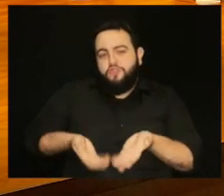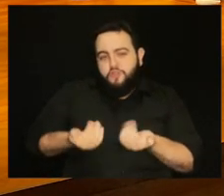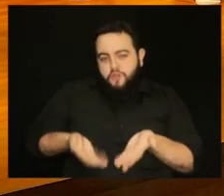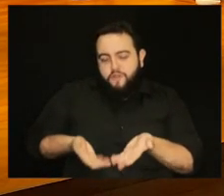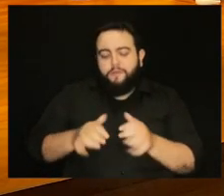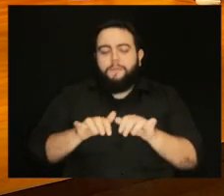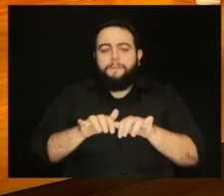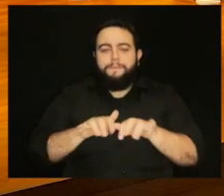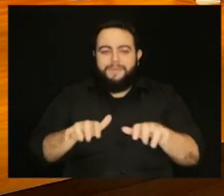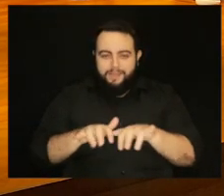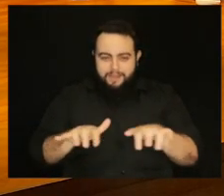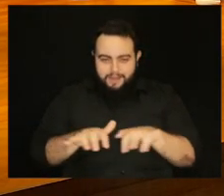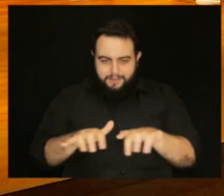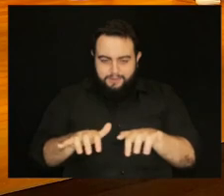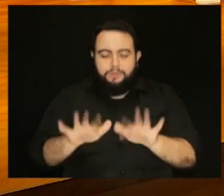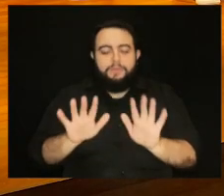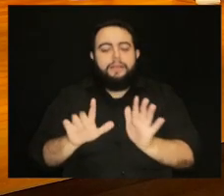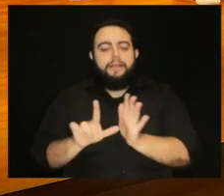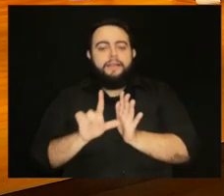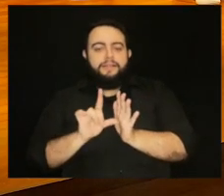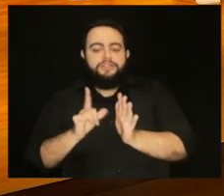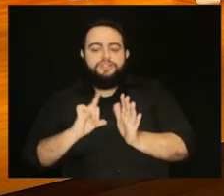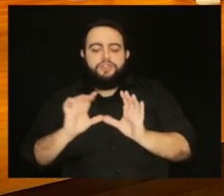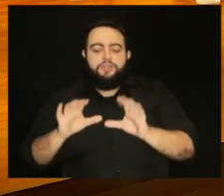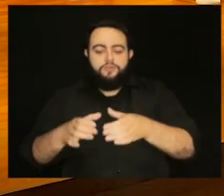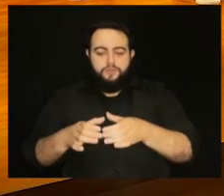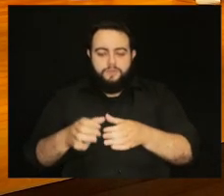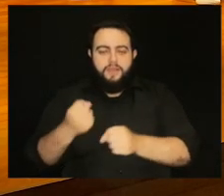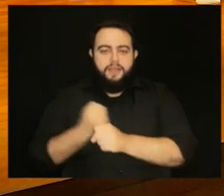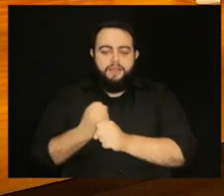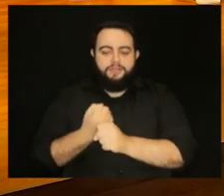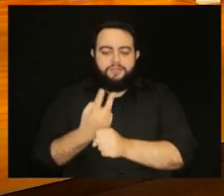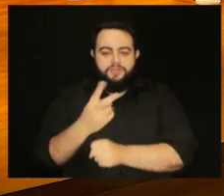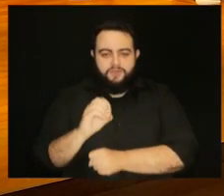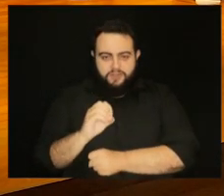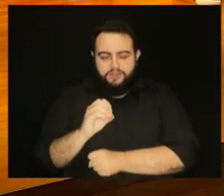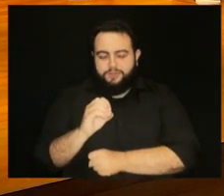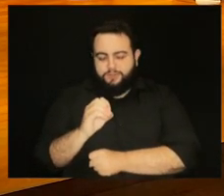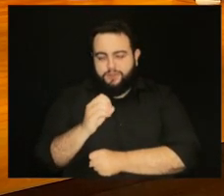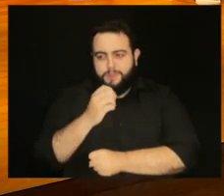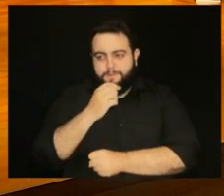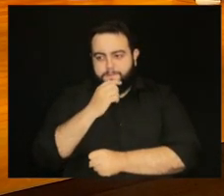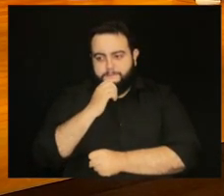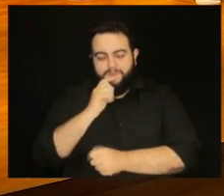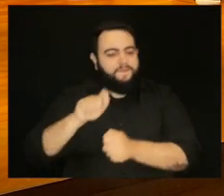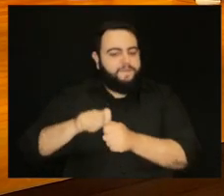concertista. Antes disso eles tinham uma turma aqui nos anos 20, fazia de tudo em Porto Alegre também,